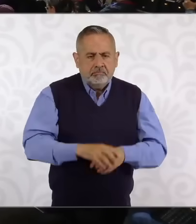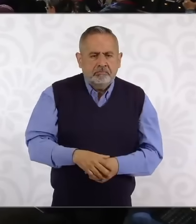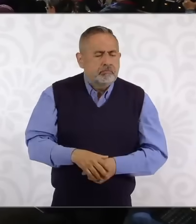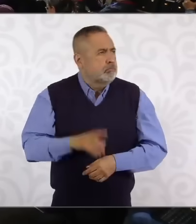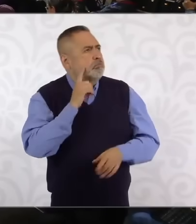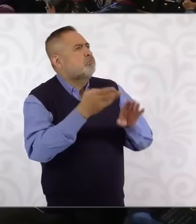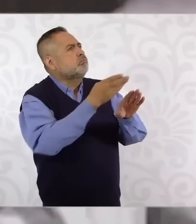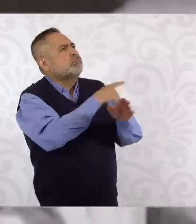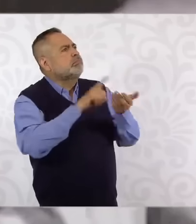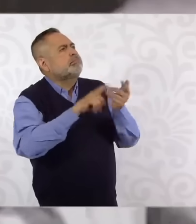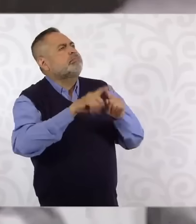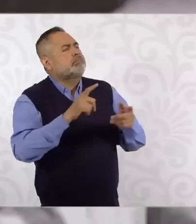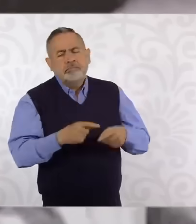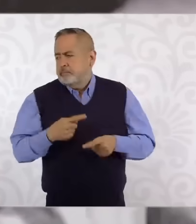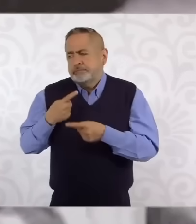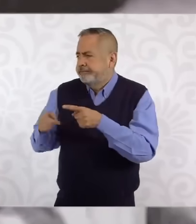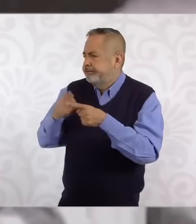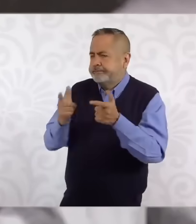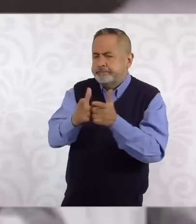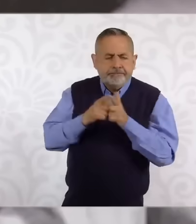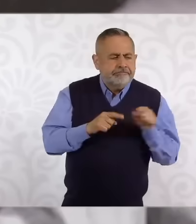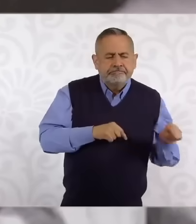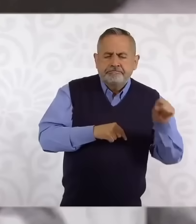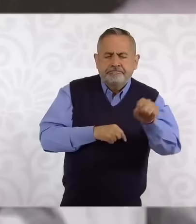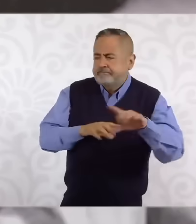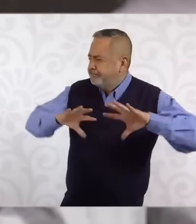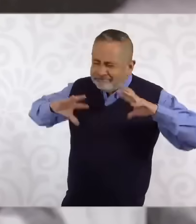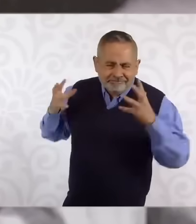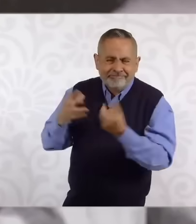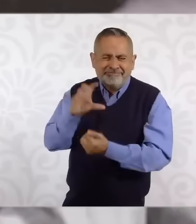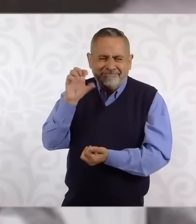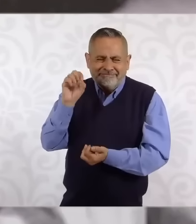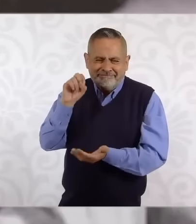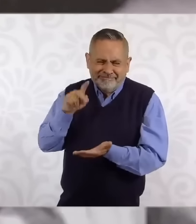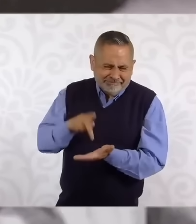diferentes grupos, pero de diferentes cárteles y grupos son 60 toneladas. han sido solo en Altamar,